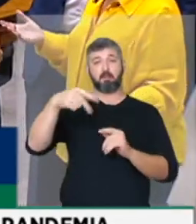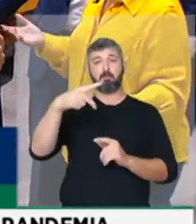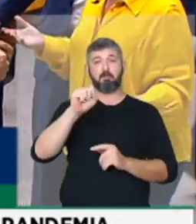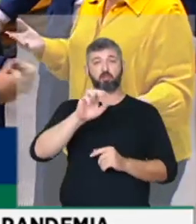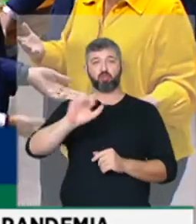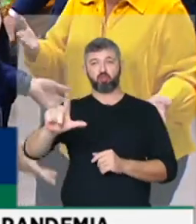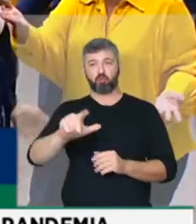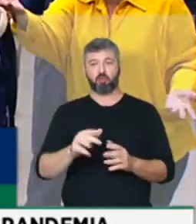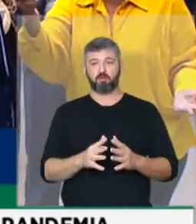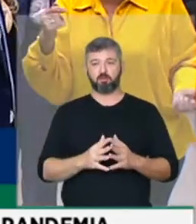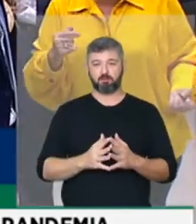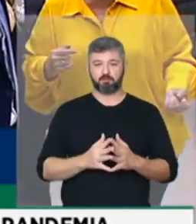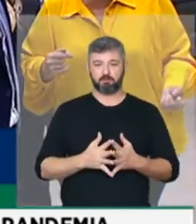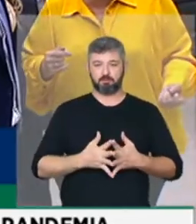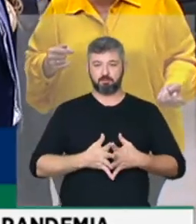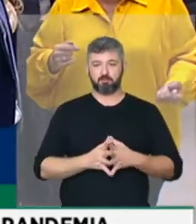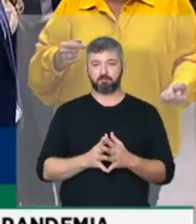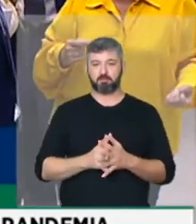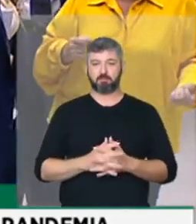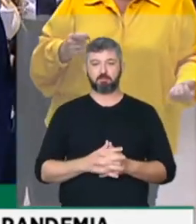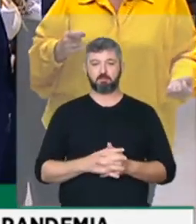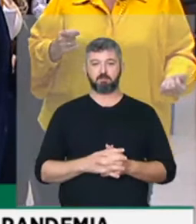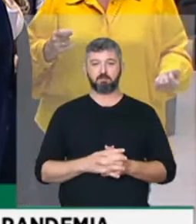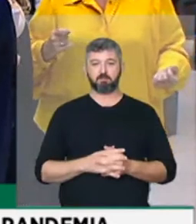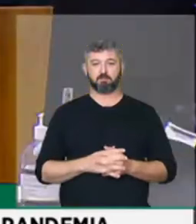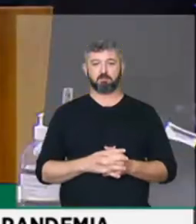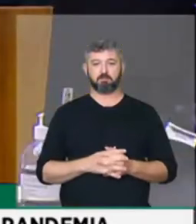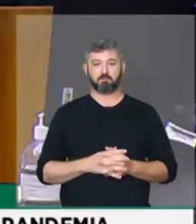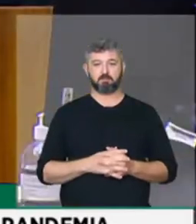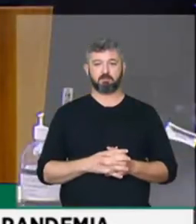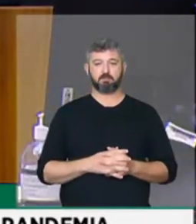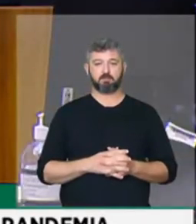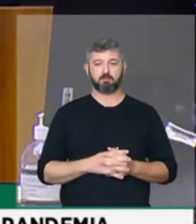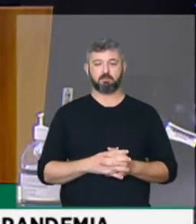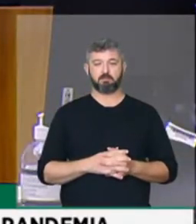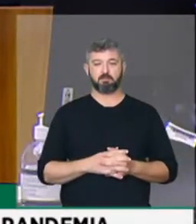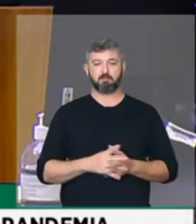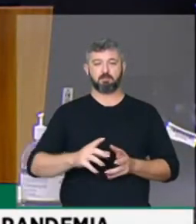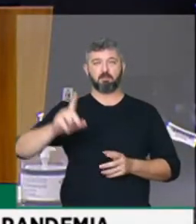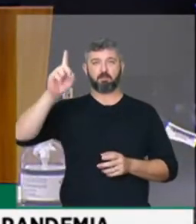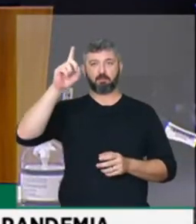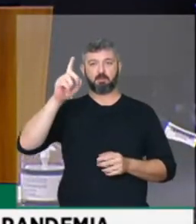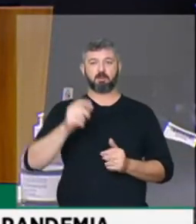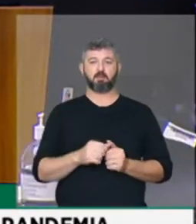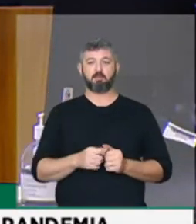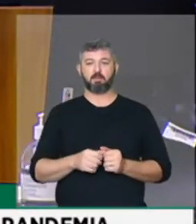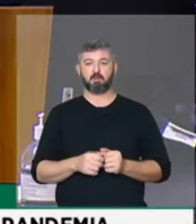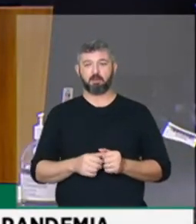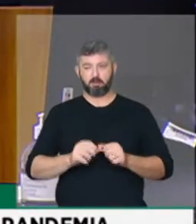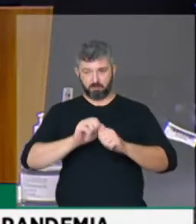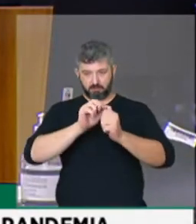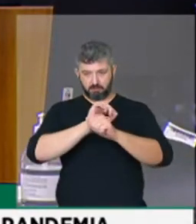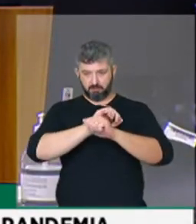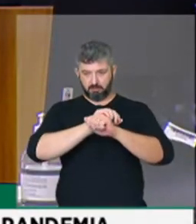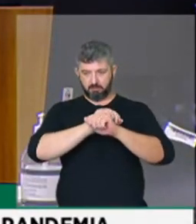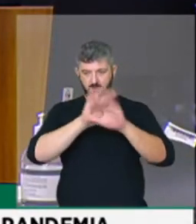DEFENDIDO NA TRIBUNA NA SESSÃO PELA DEPUTADA TLIR PETRONI. [MÁRCIO SALEMA]: DEPUTADO ARTHUR LIRA ENTÃO